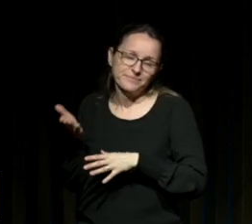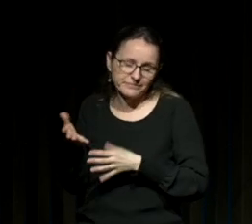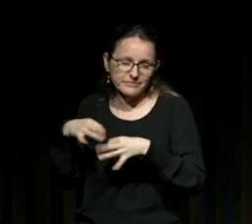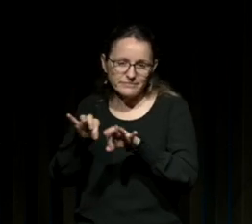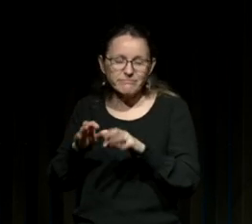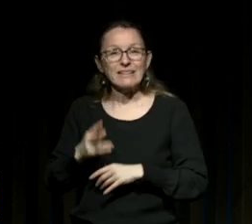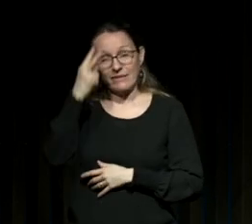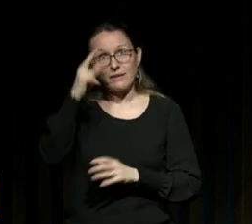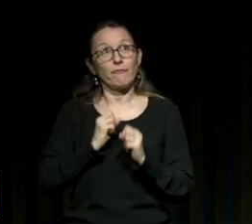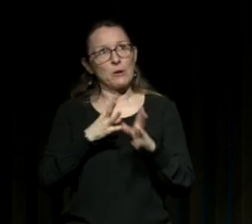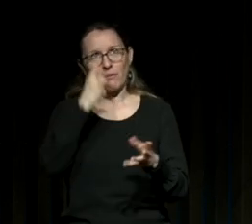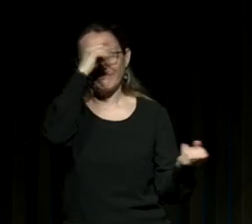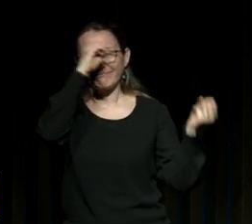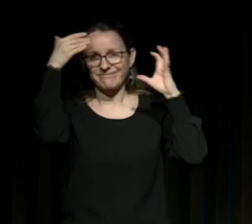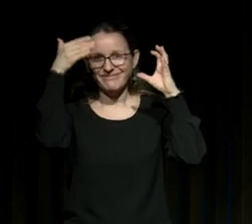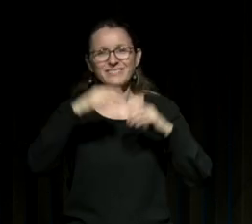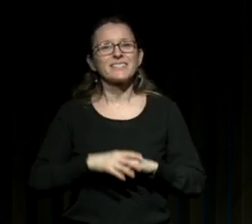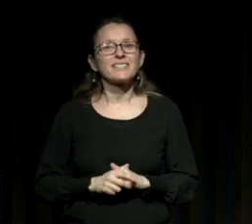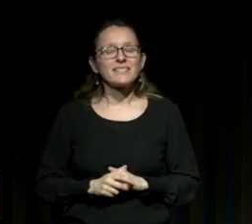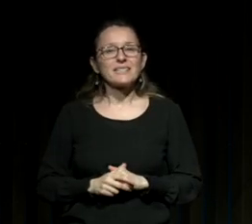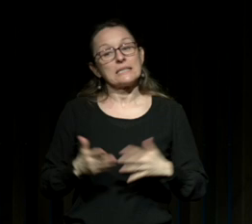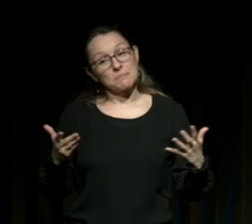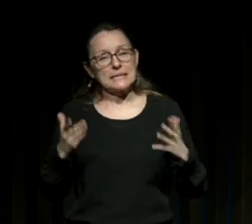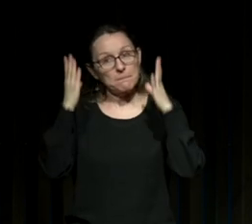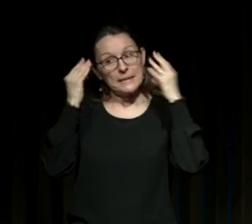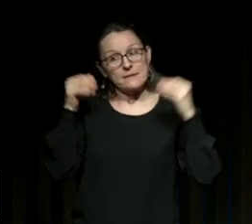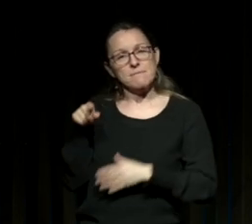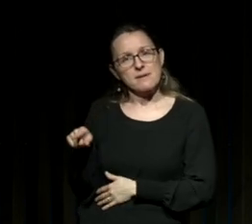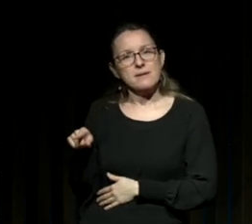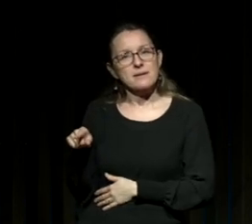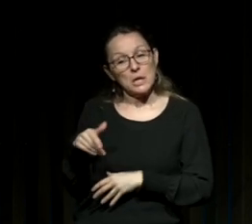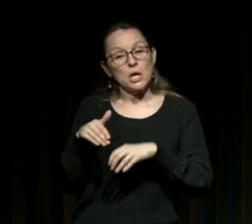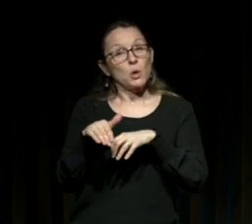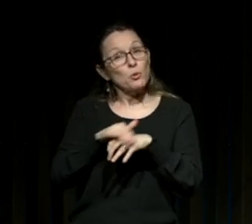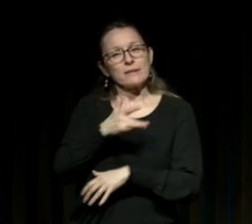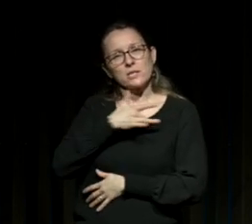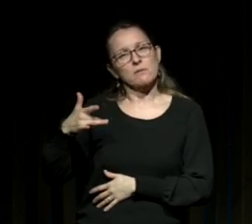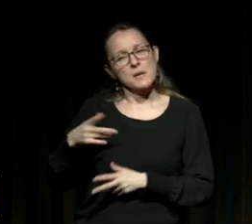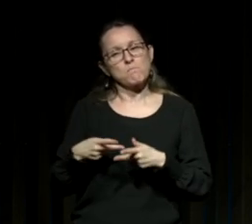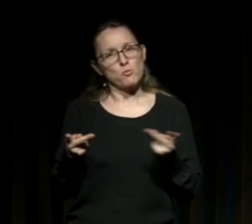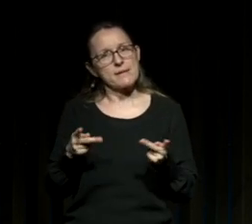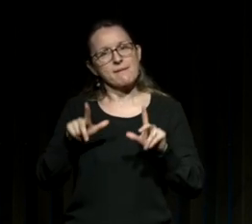de suite aux vélos et aux pays bas il ya aussi des vrais politiques de santé publique pour aménager